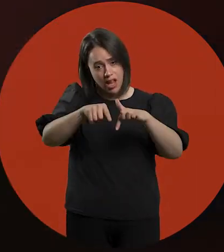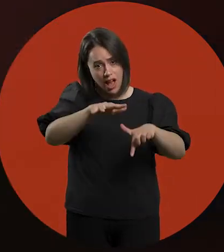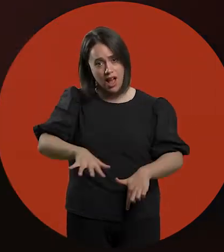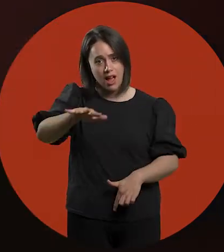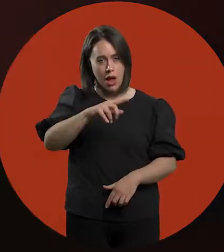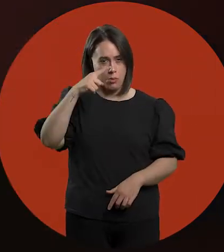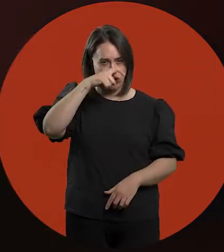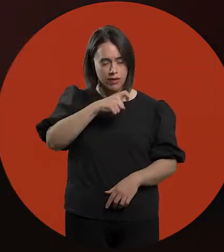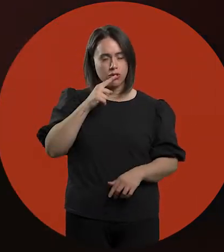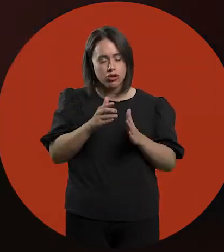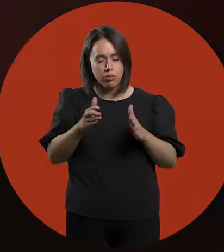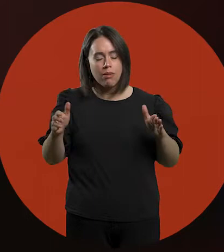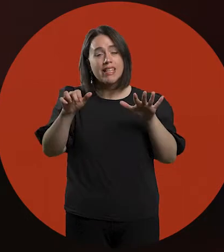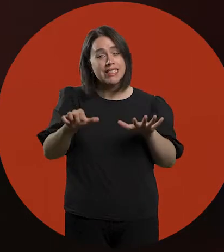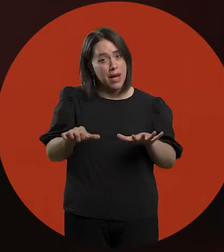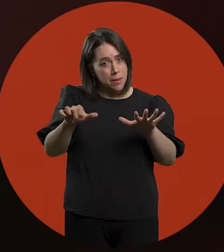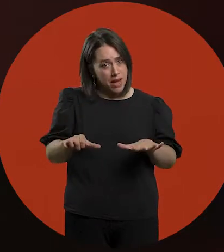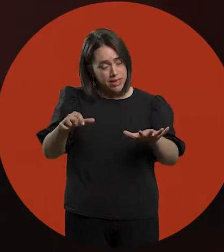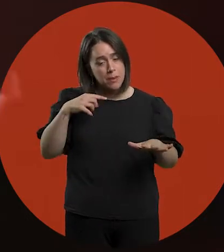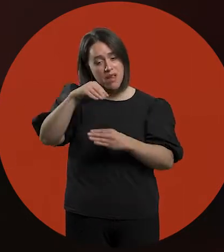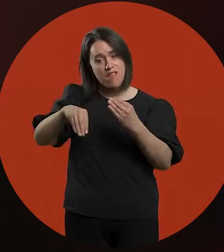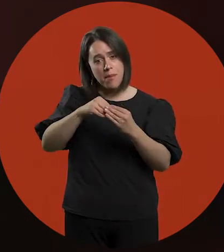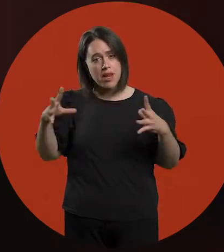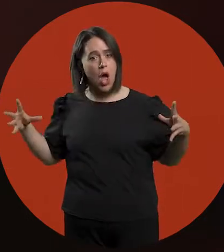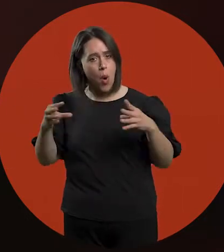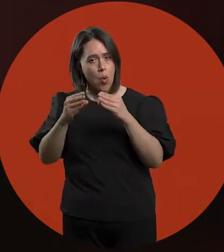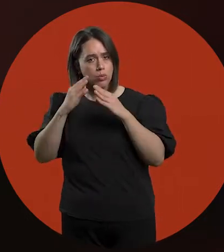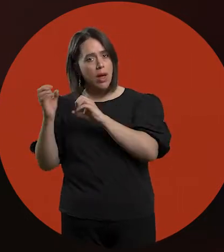A mis seis meses nos fuimos a España con mi familia.